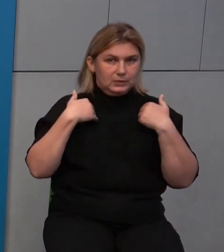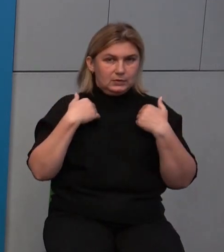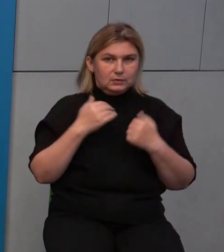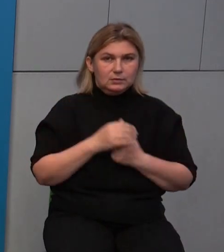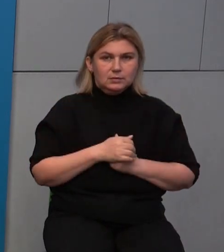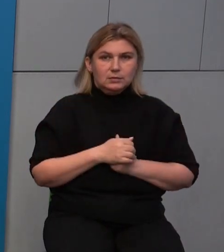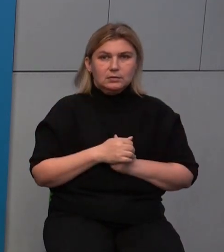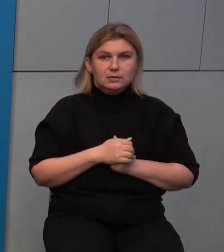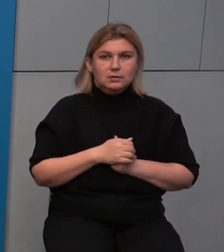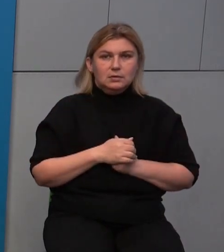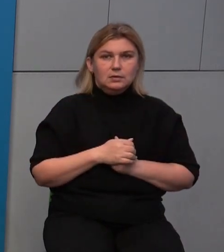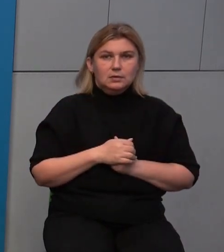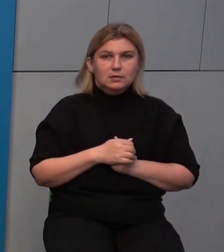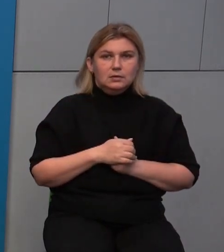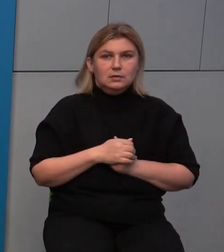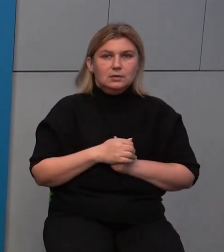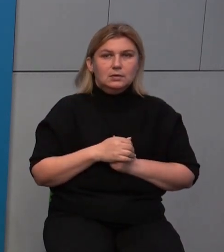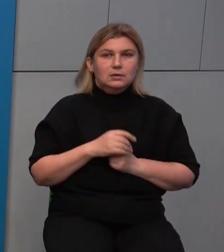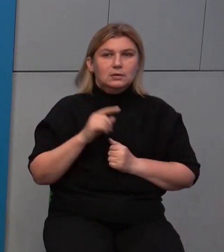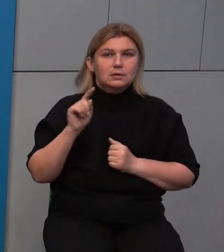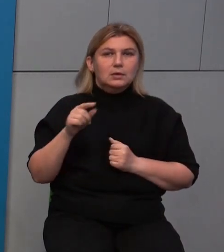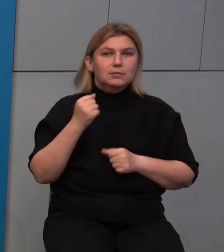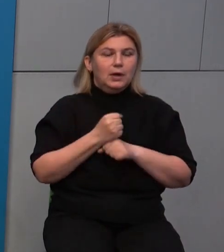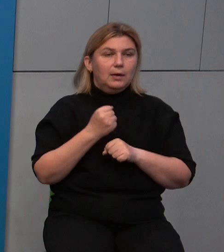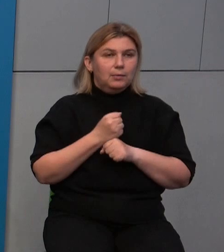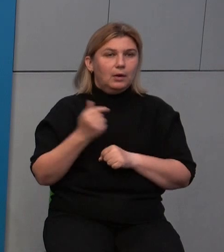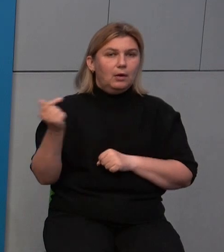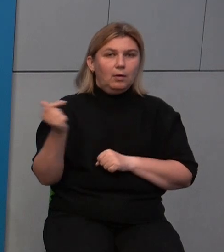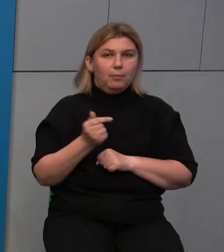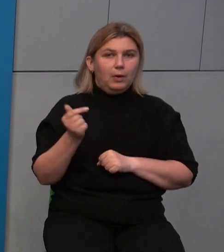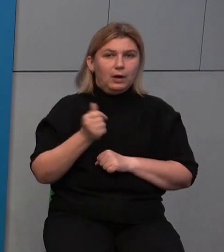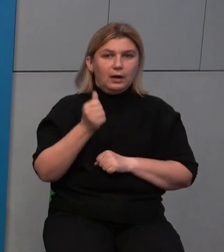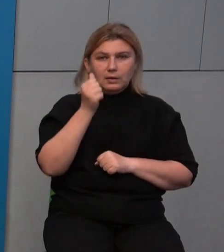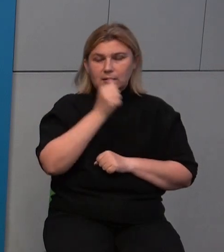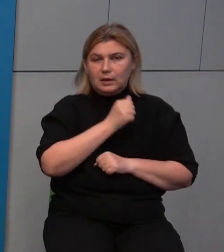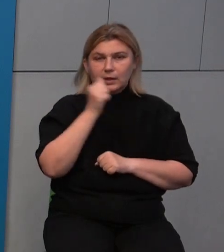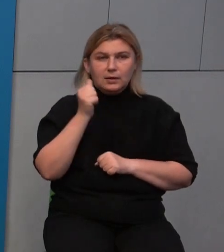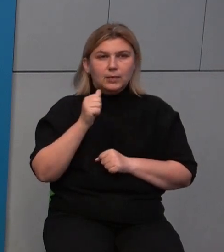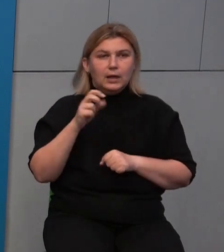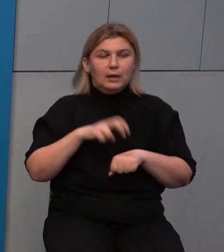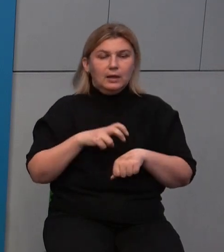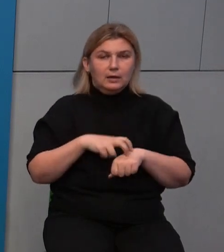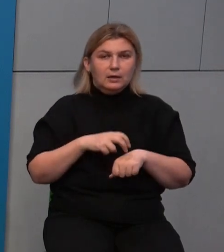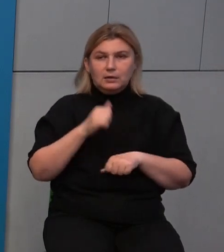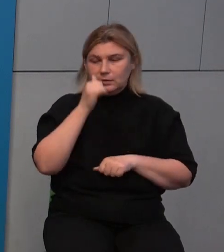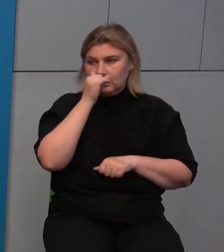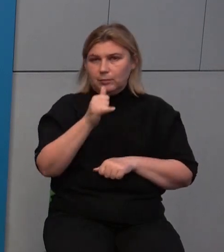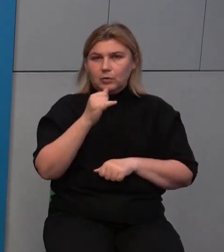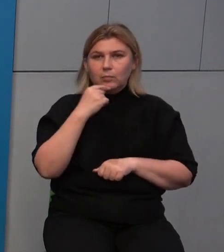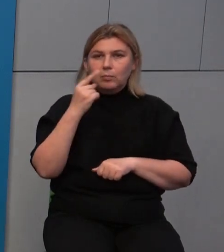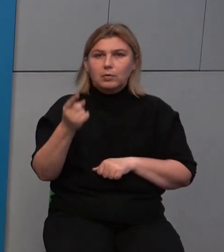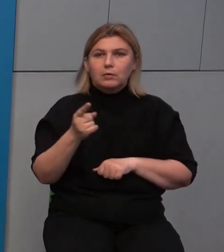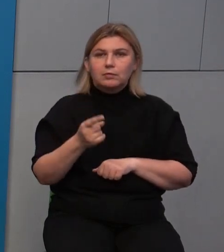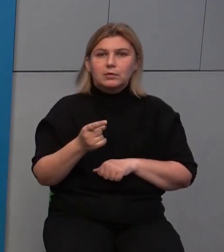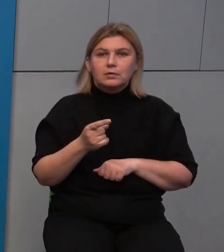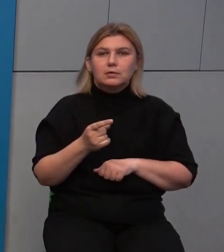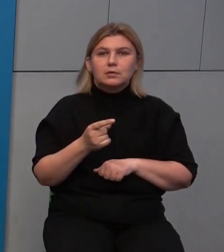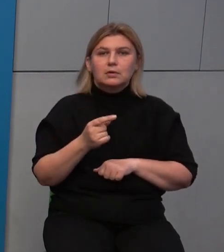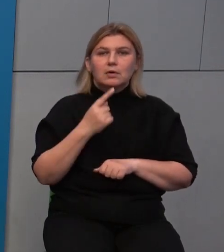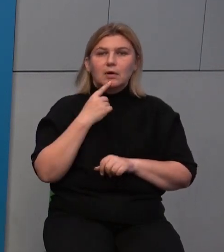i tam, żeby po prostu pracować, to obowiązywała go tajemnica lekarska. Nie mógł powiedzieć, że jakiś ważny funkcjonariusz